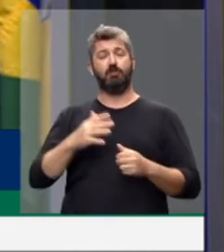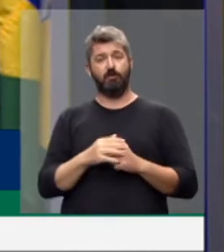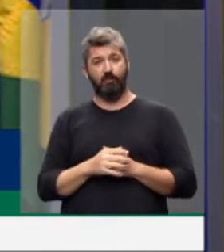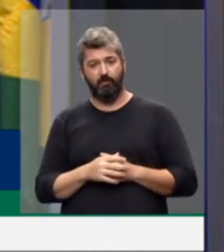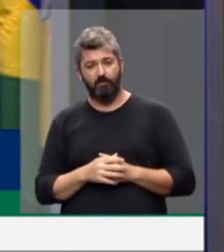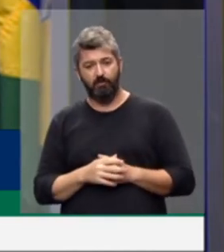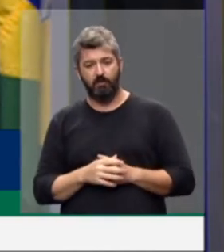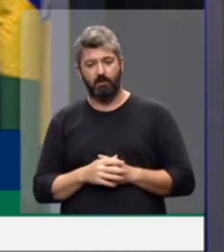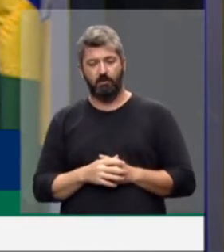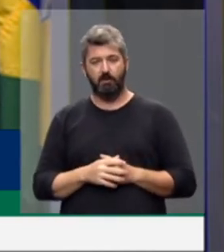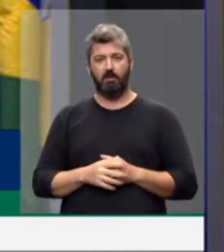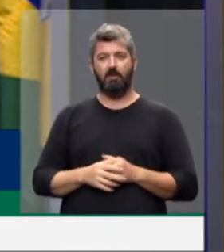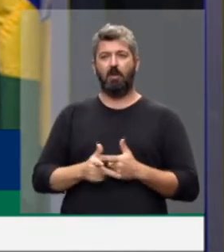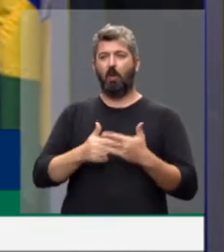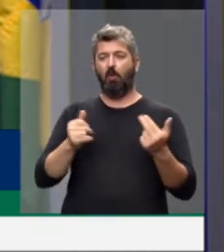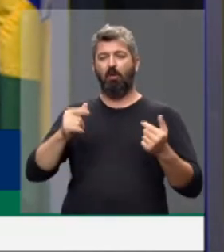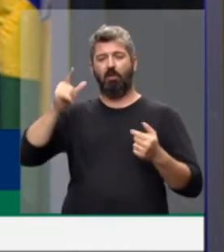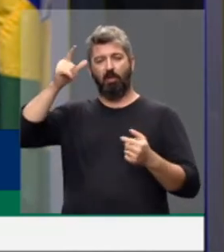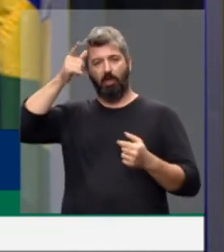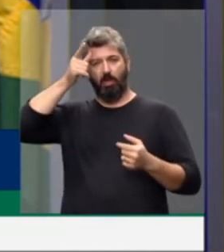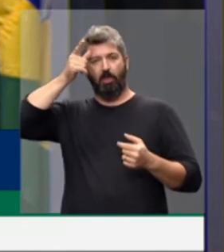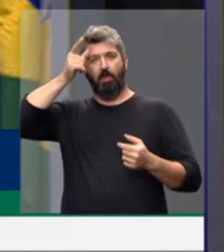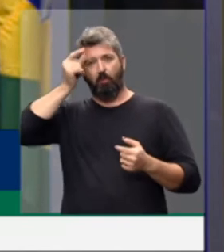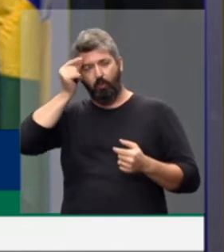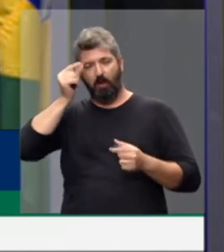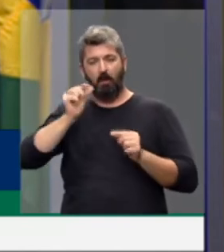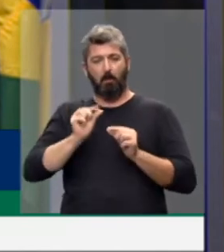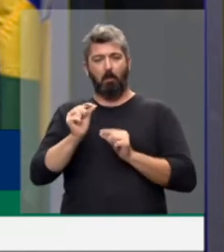OLHAR PARA UM PROBLEMA COMO ESSE, TEM QUE DISCUTIR COMO NÓS VAMOS RESOLVER PALIATIVOS